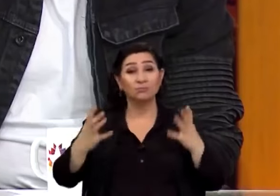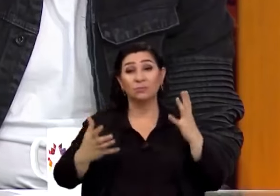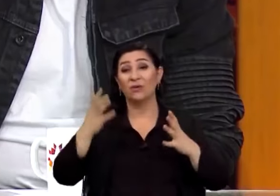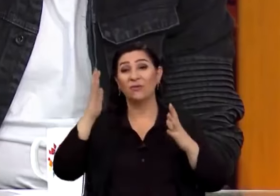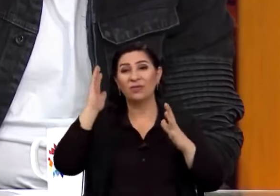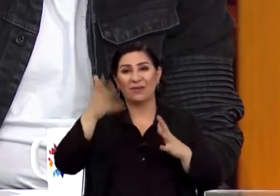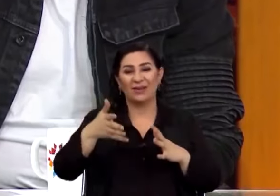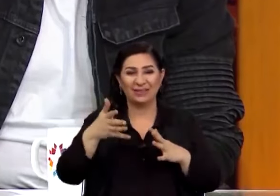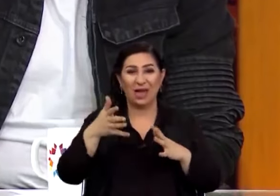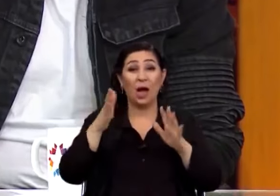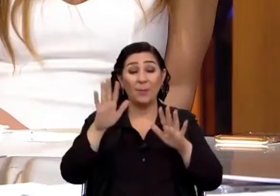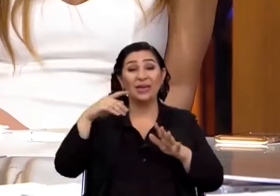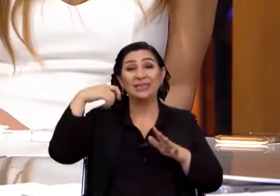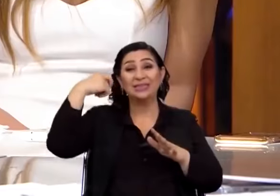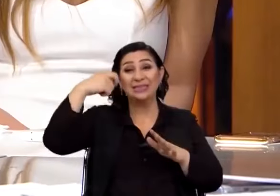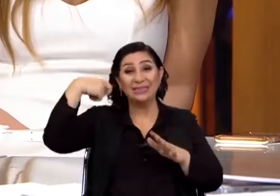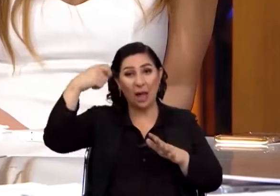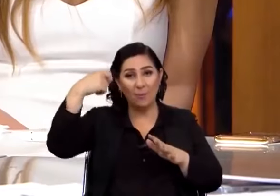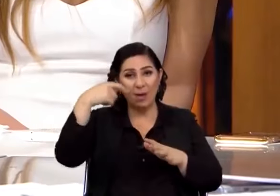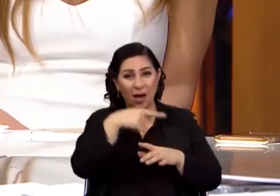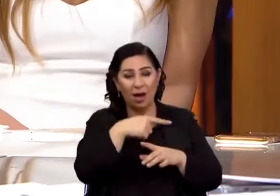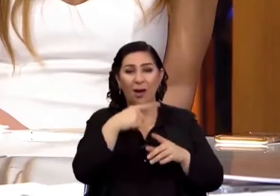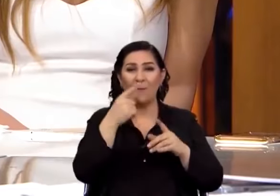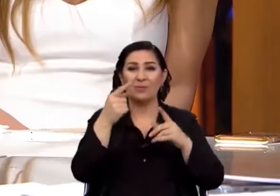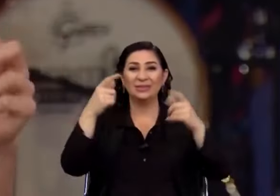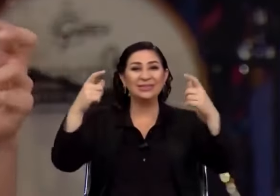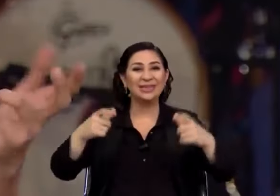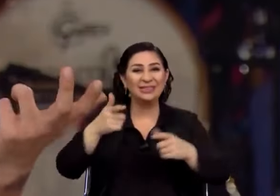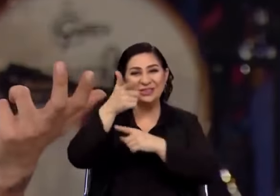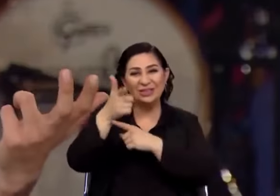yüksektir O yüzden sinema filmi setleri birazcık daha gerçekten eğlenceli